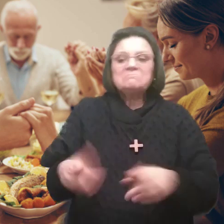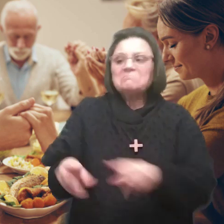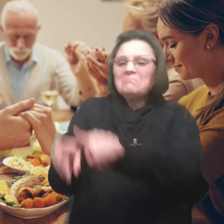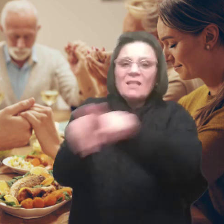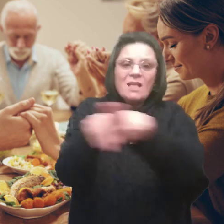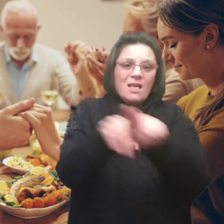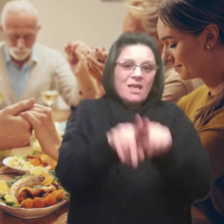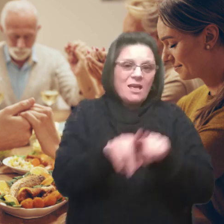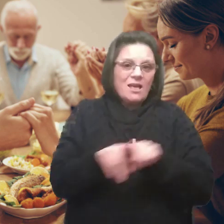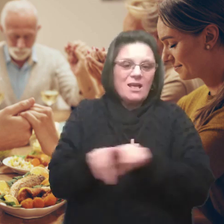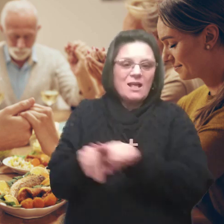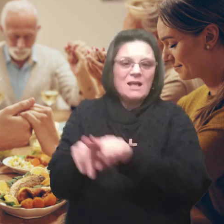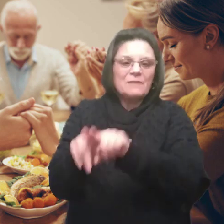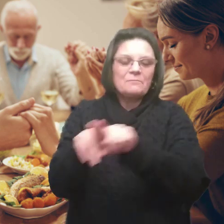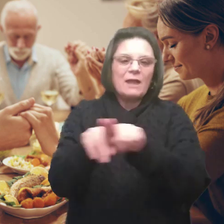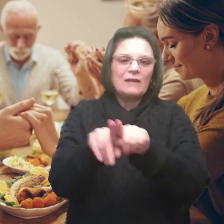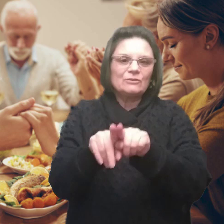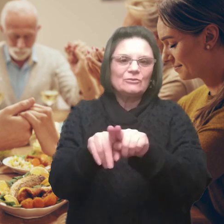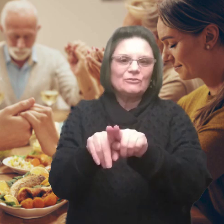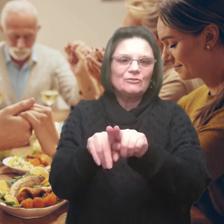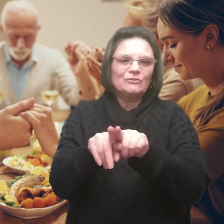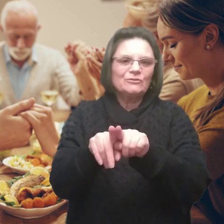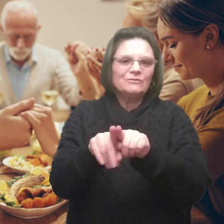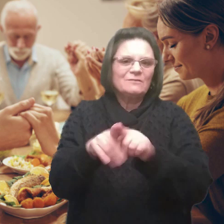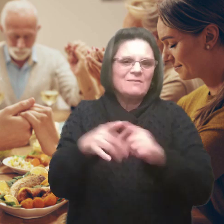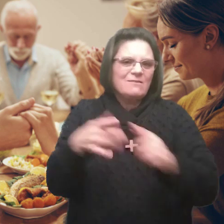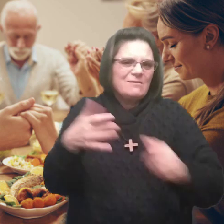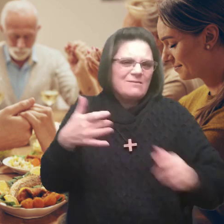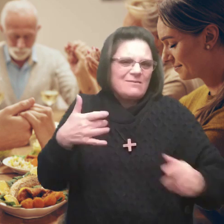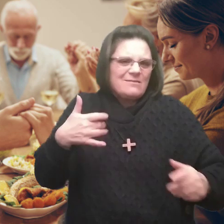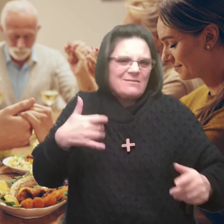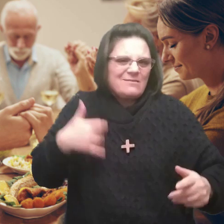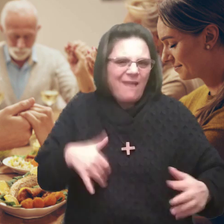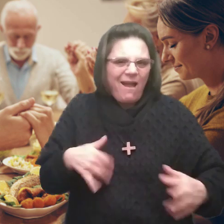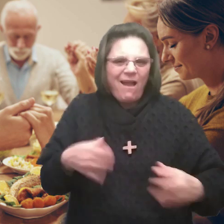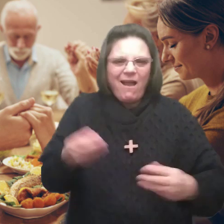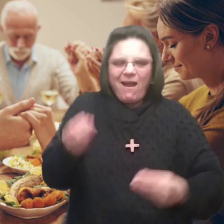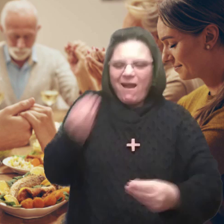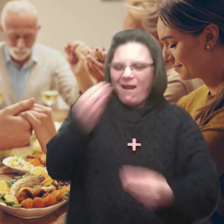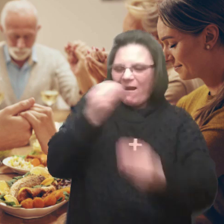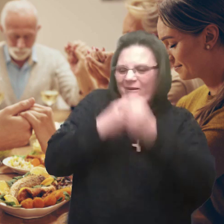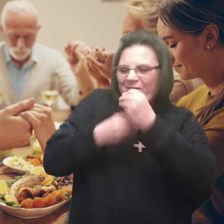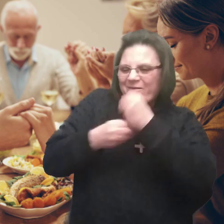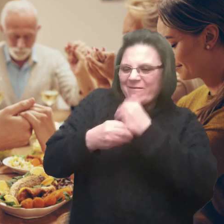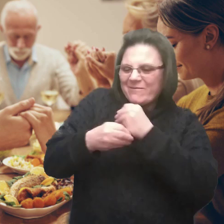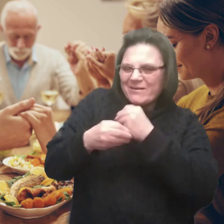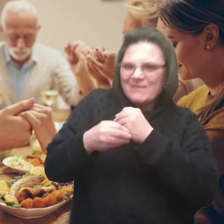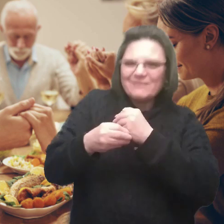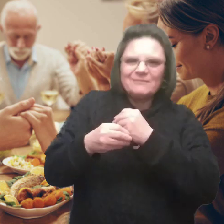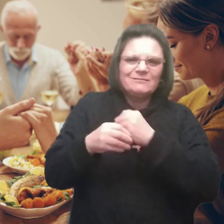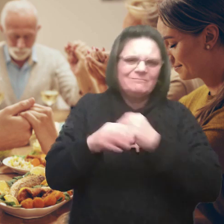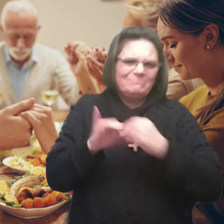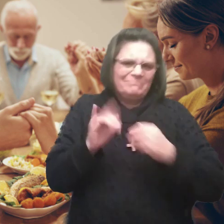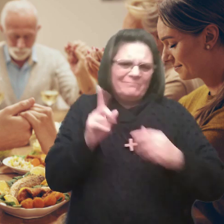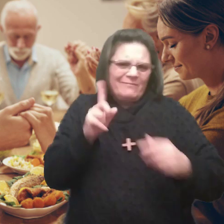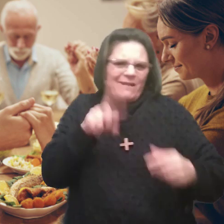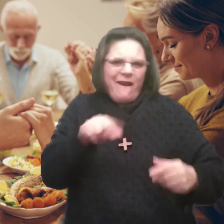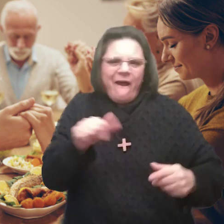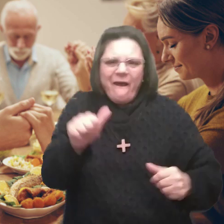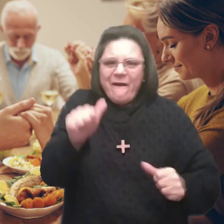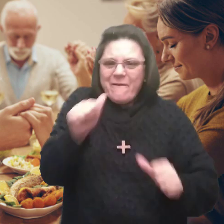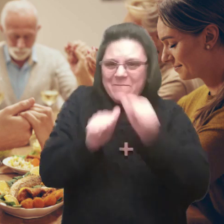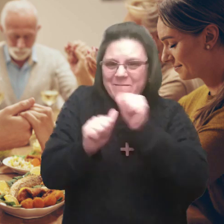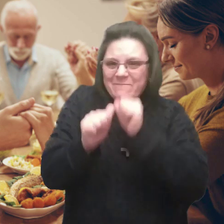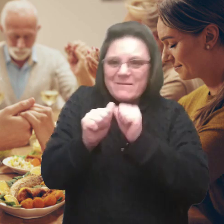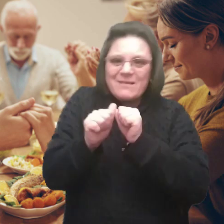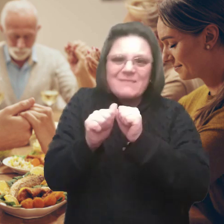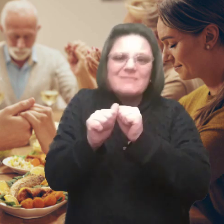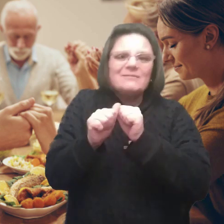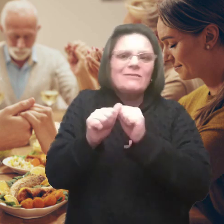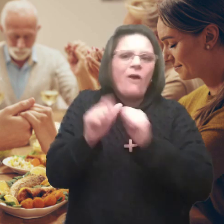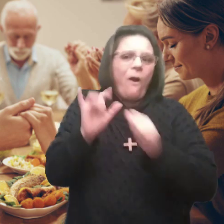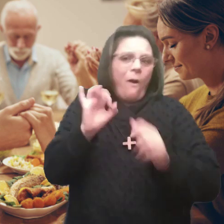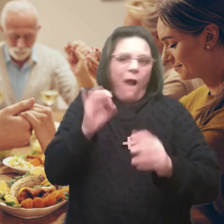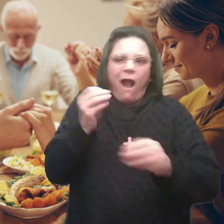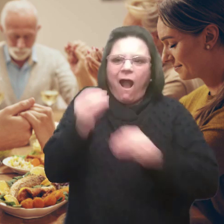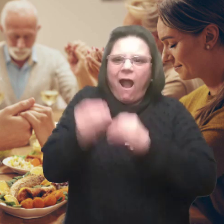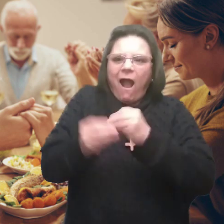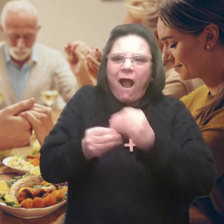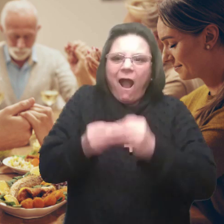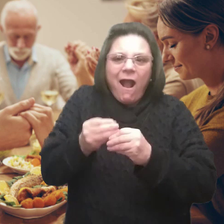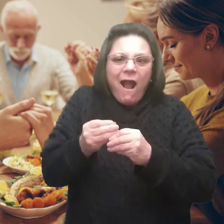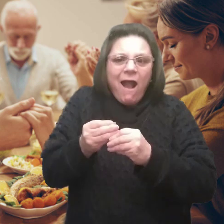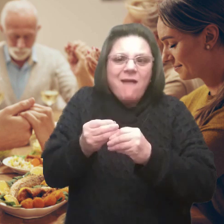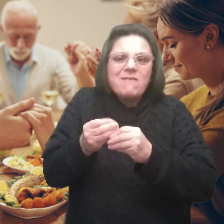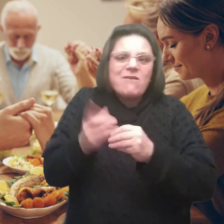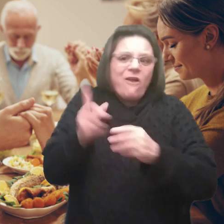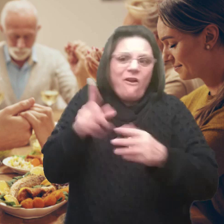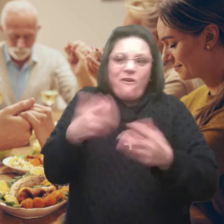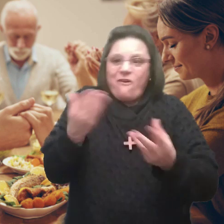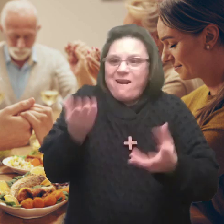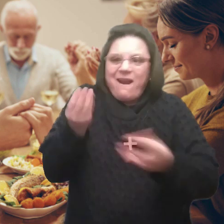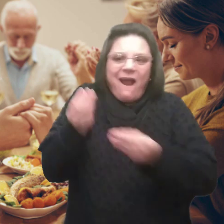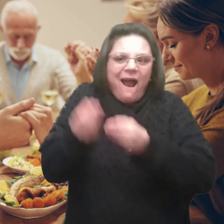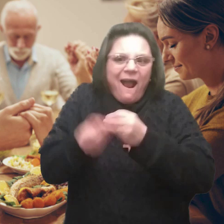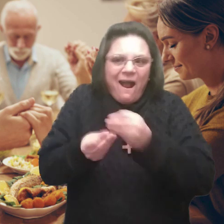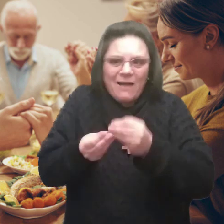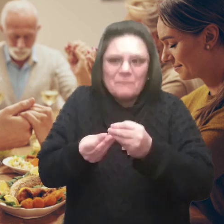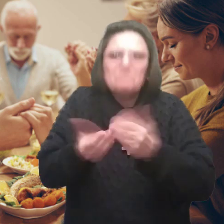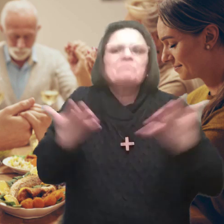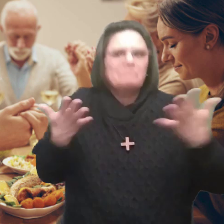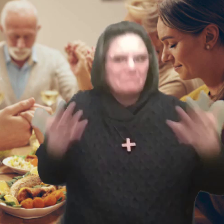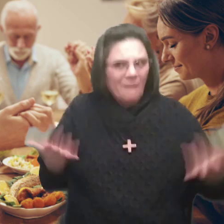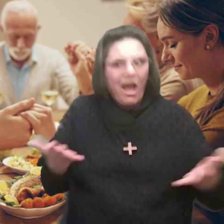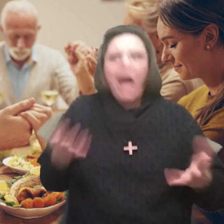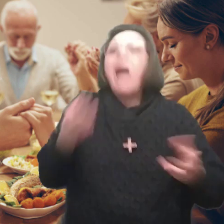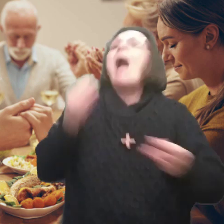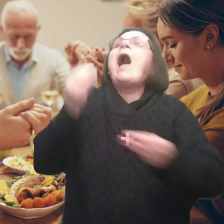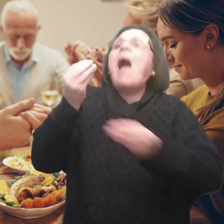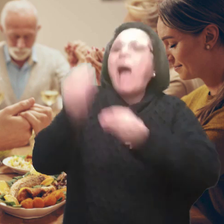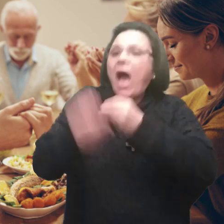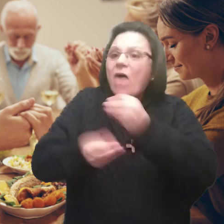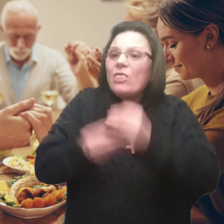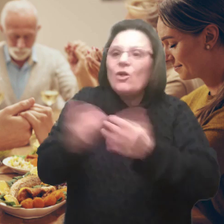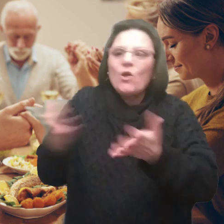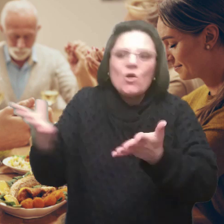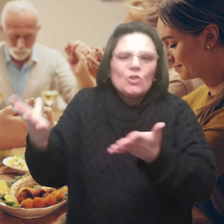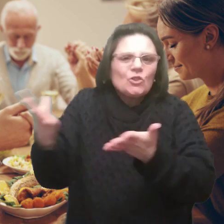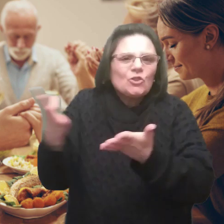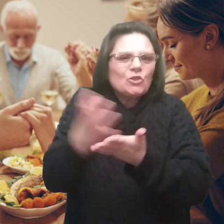Hermanos: Ya comáis, ya bebáis o hagáis lo que hagáis,